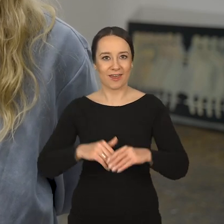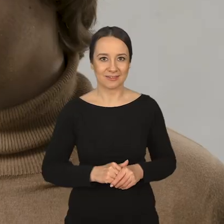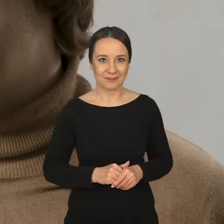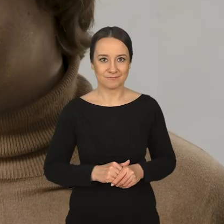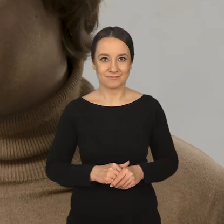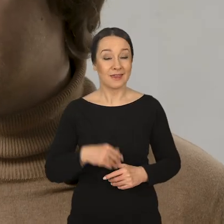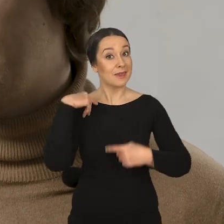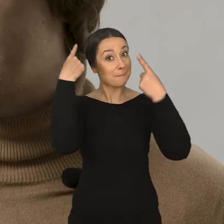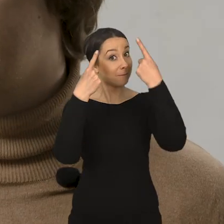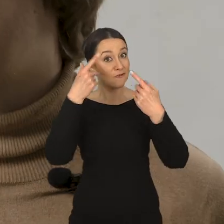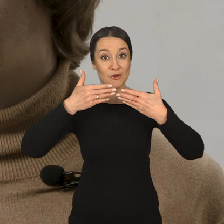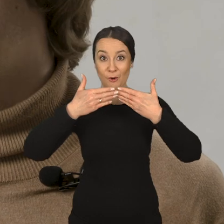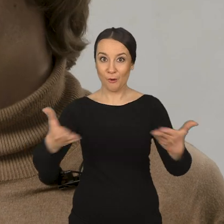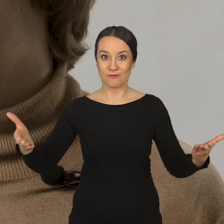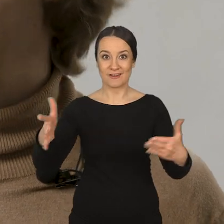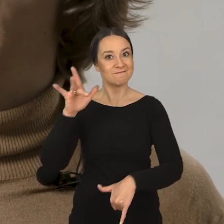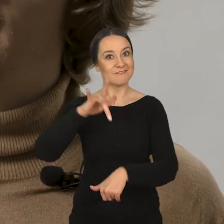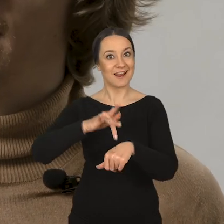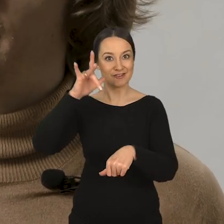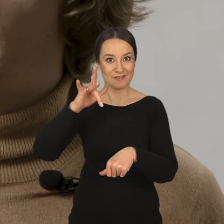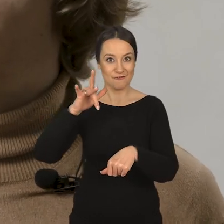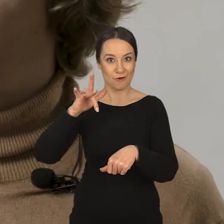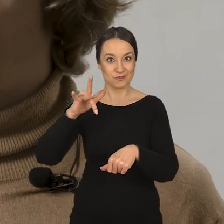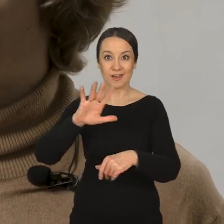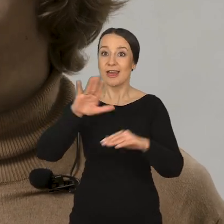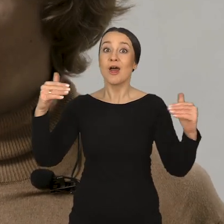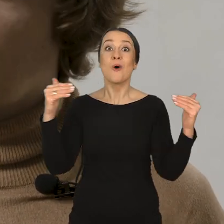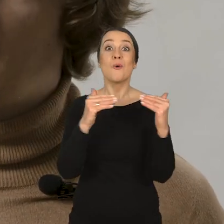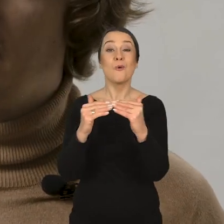Radosław Szlęzak: Uważam, że otwartość i uwrażliwienie na kwestie równości,